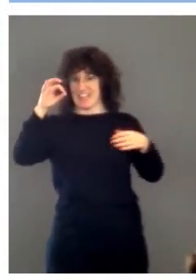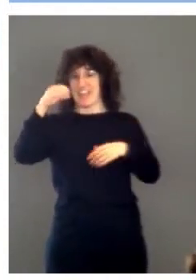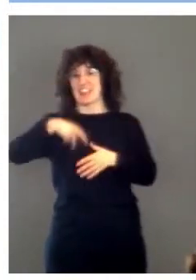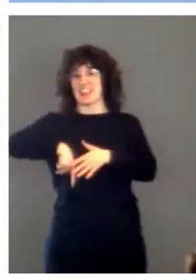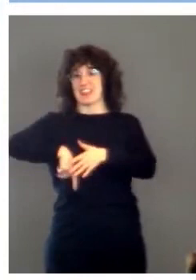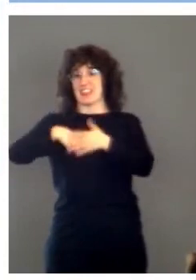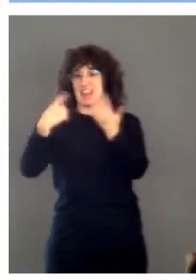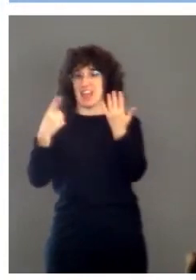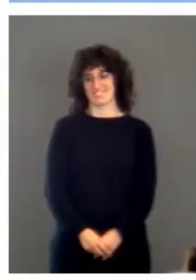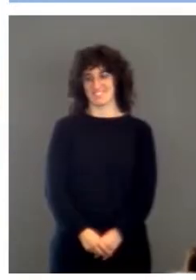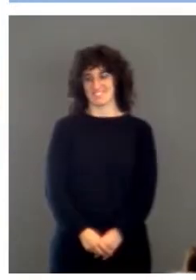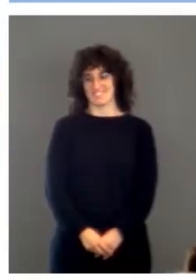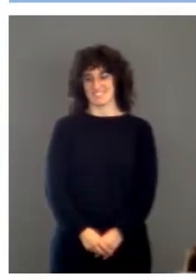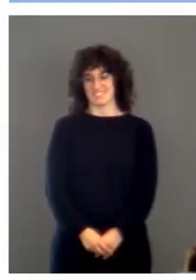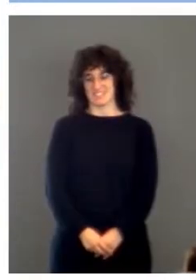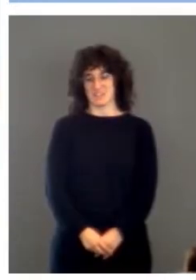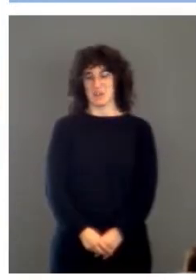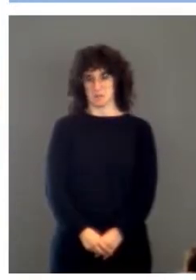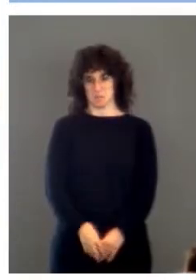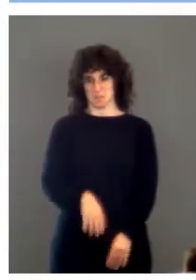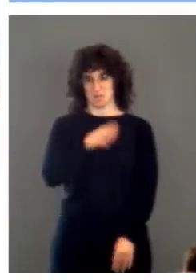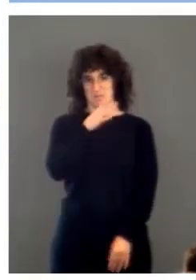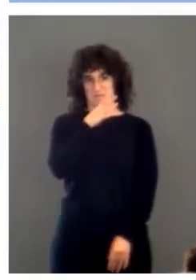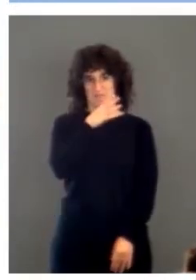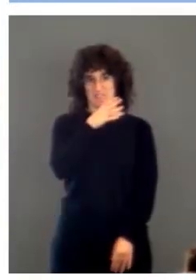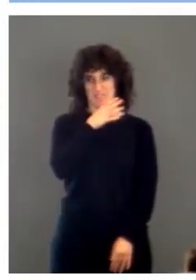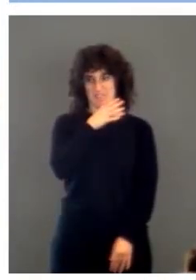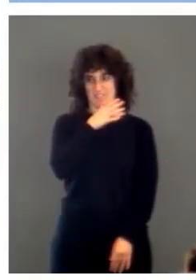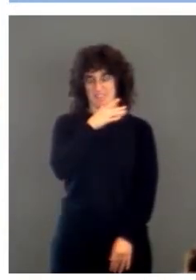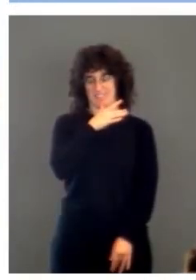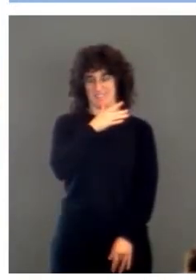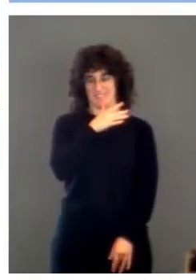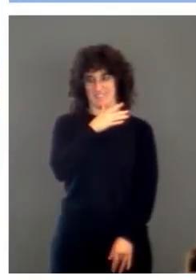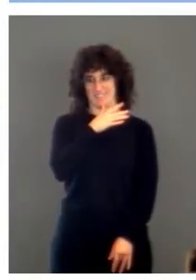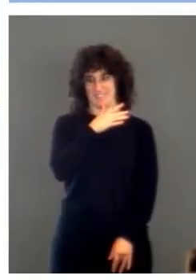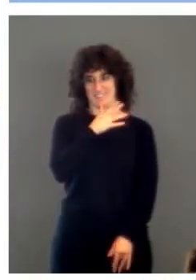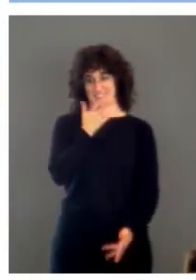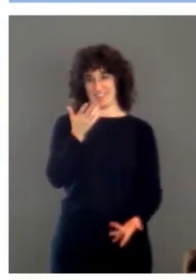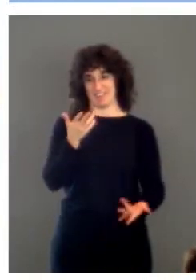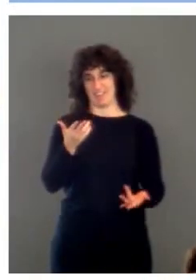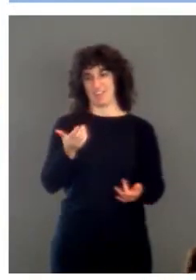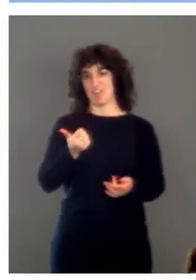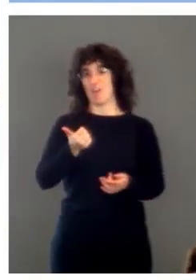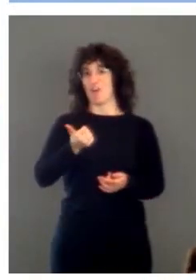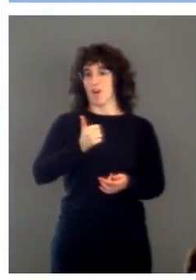Un galardón ahora vamos a tener más oportunidades de aplaudirles porque Van a subir aquí para